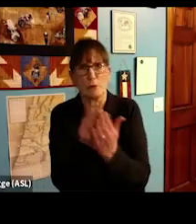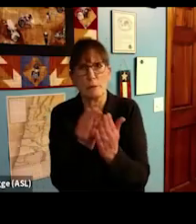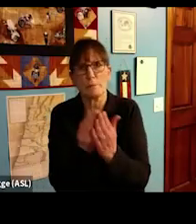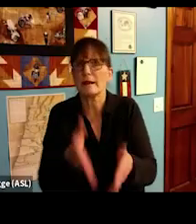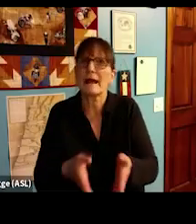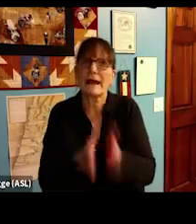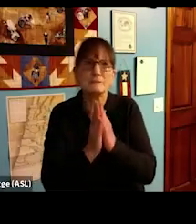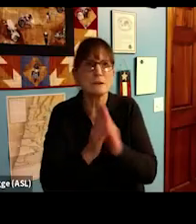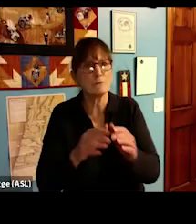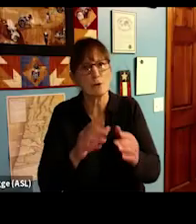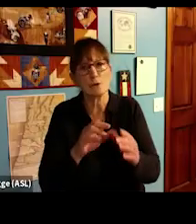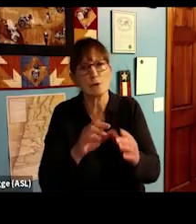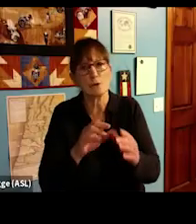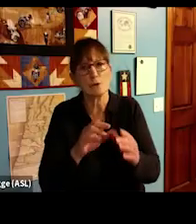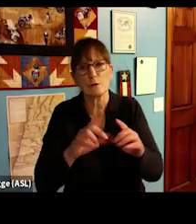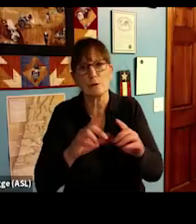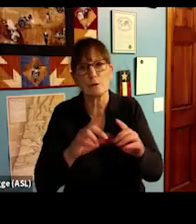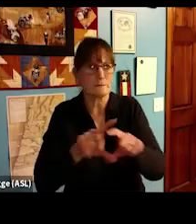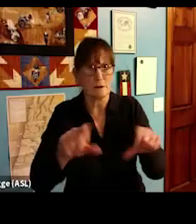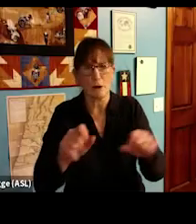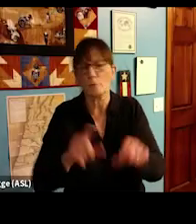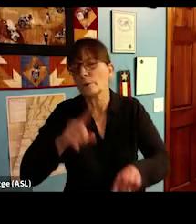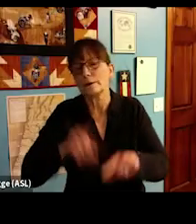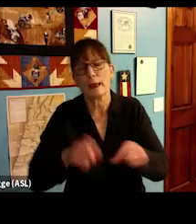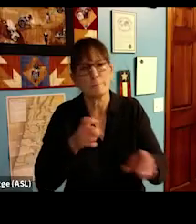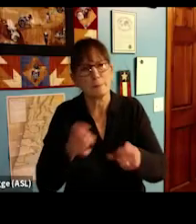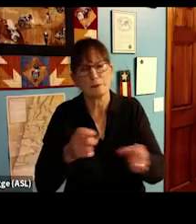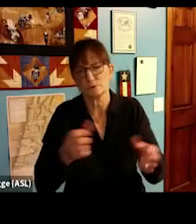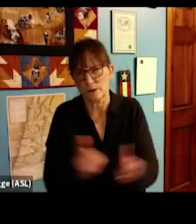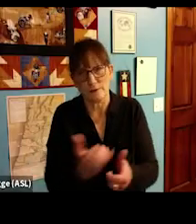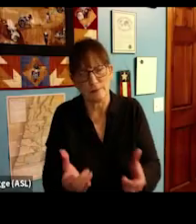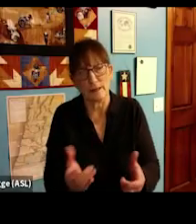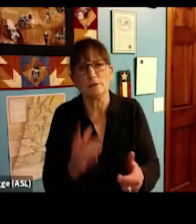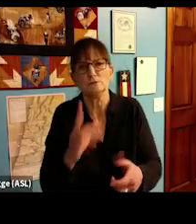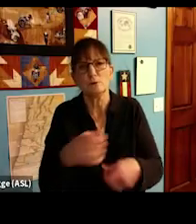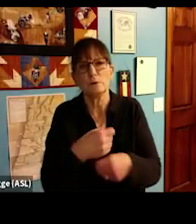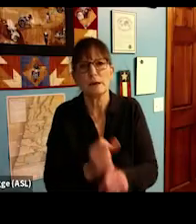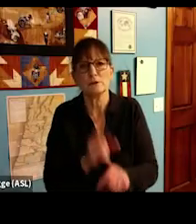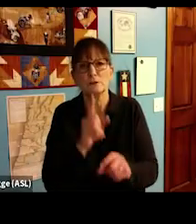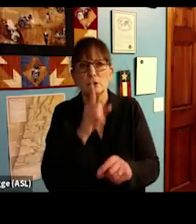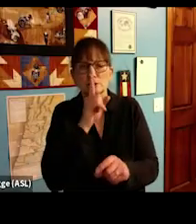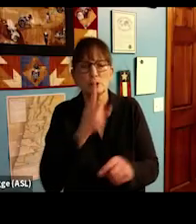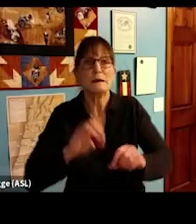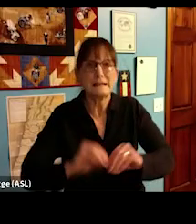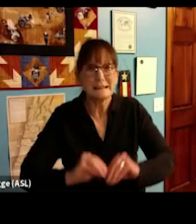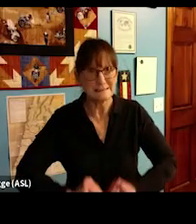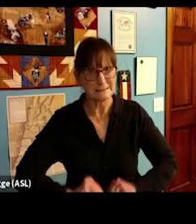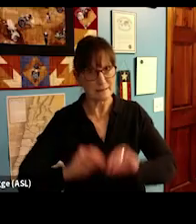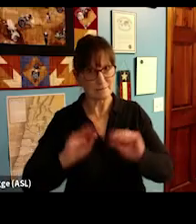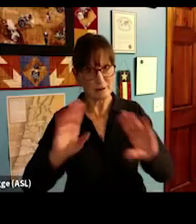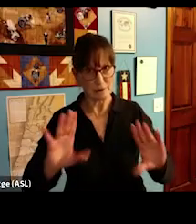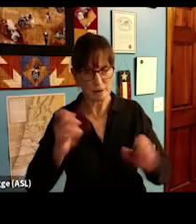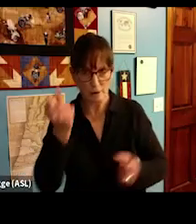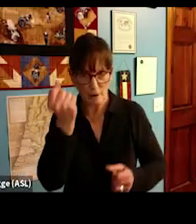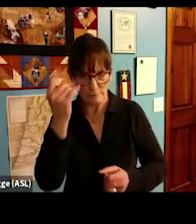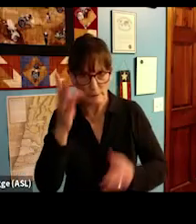Espero que eso ayude y no lo haya complicado más. Y ERE se usa principalmente para enviar registros médicos,